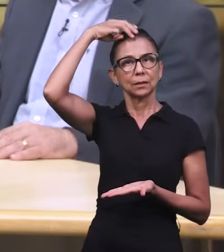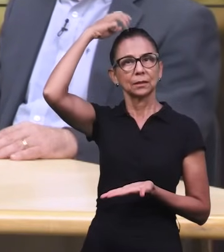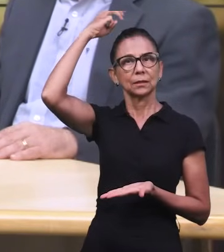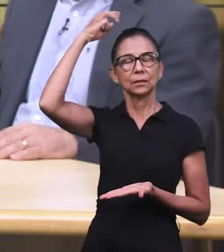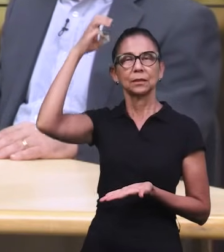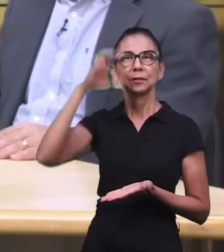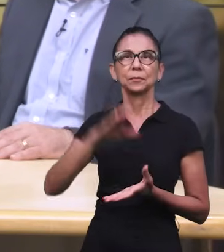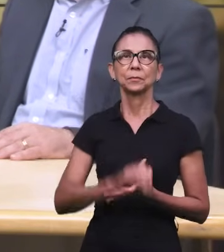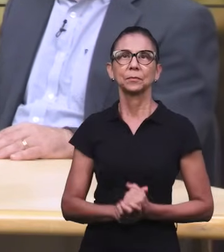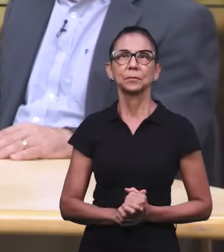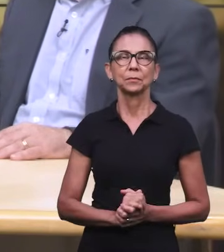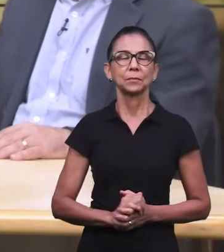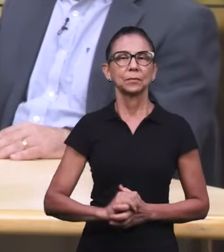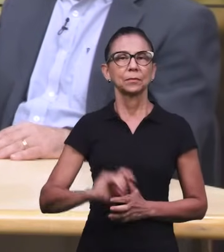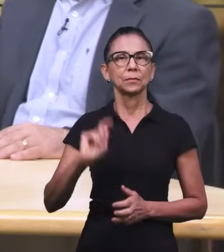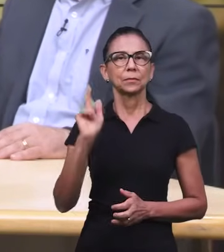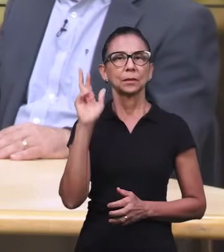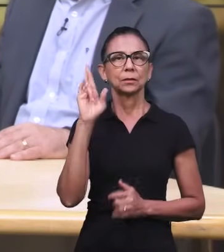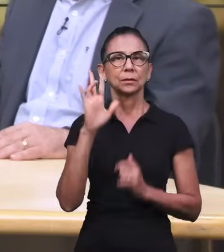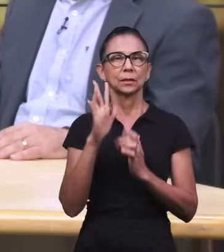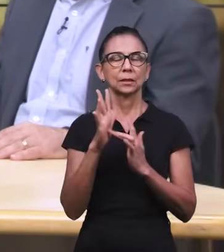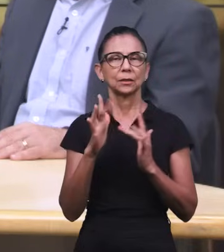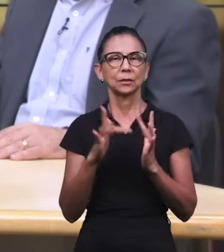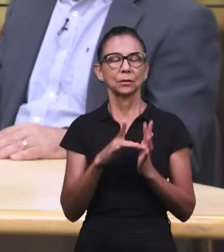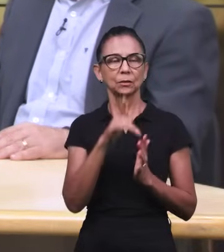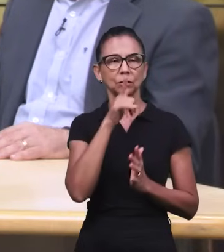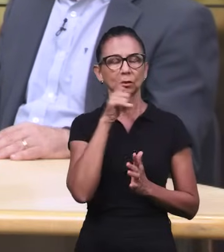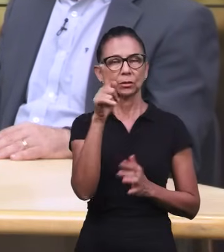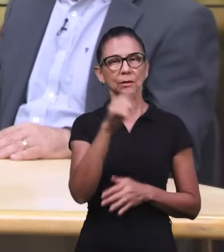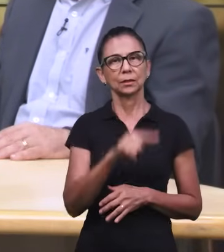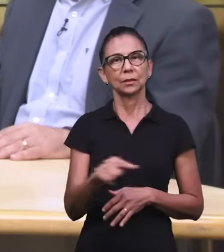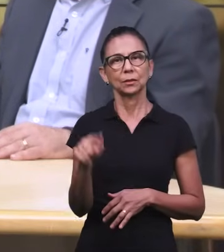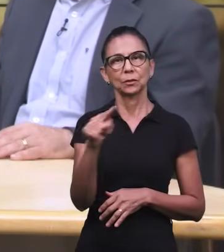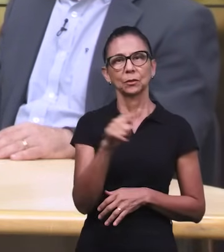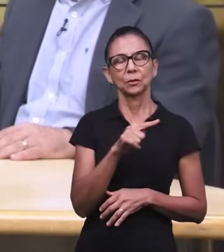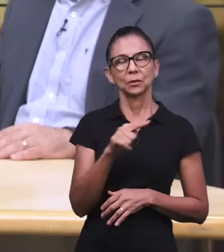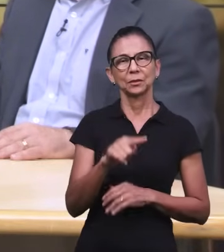paz do Senhor Senor Gilson a paz do senhor a todos que participam desse programa conosco Amém irmãos